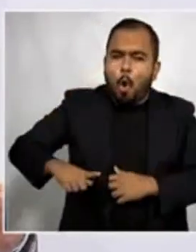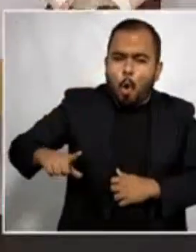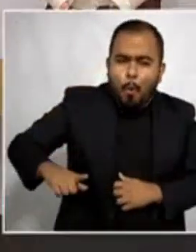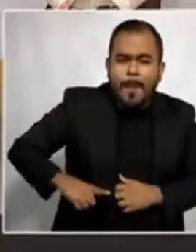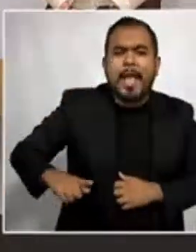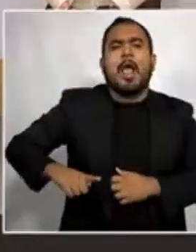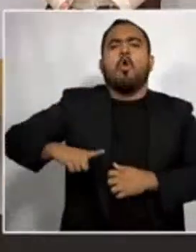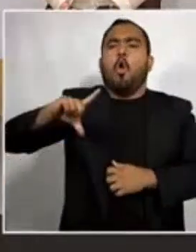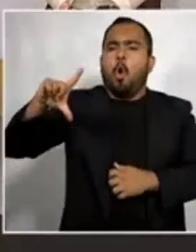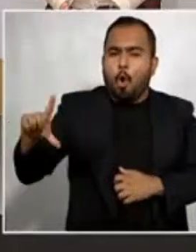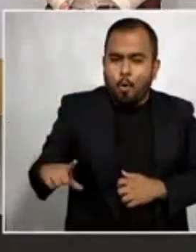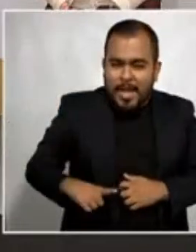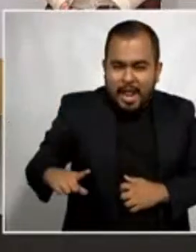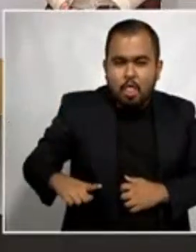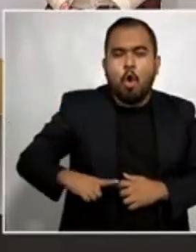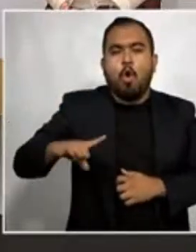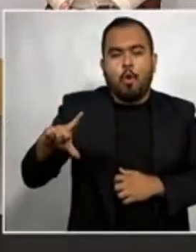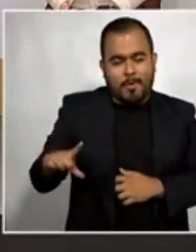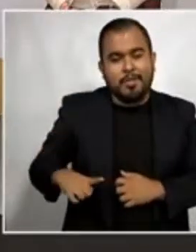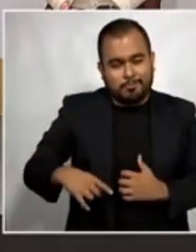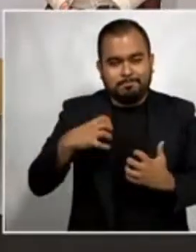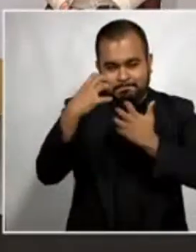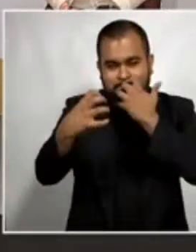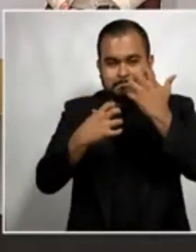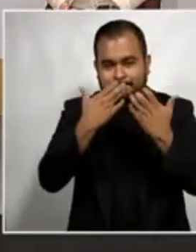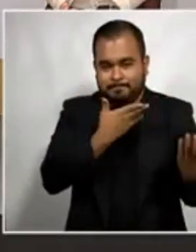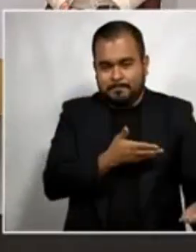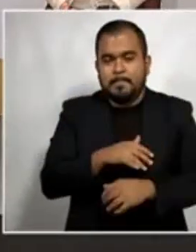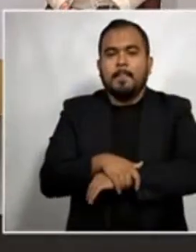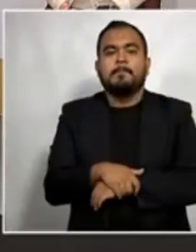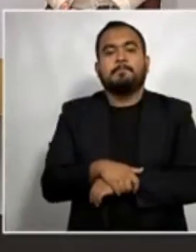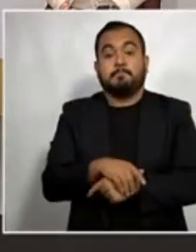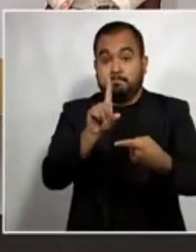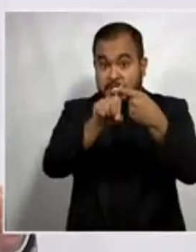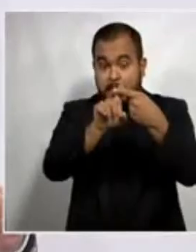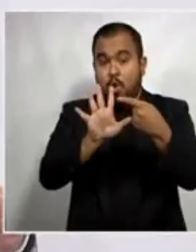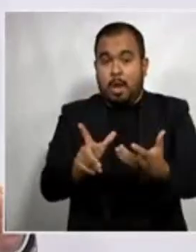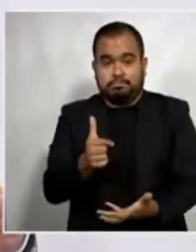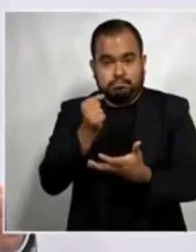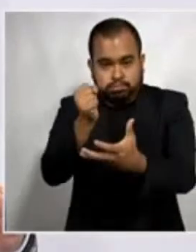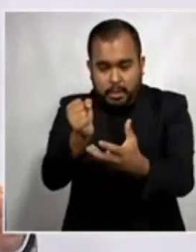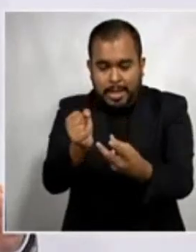Segundo,